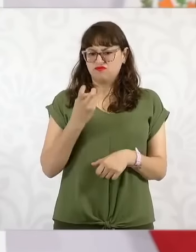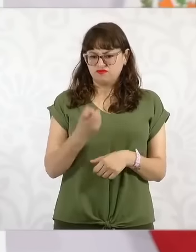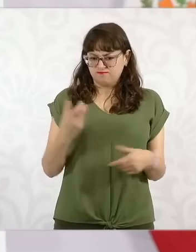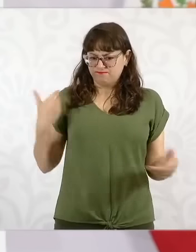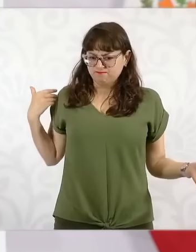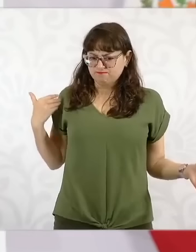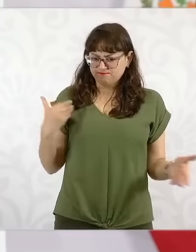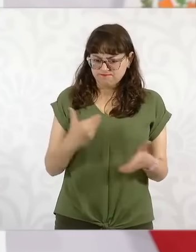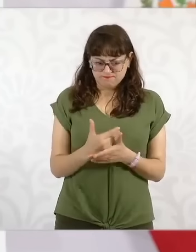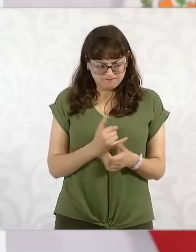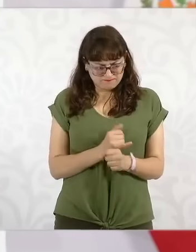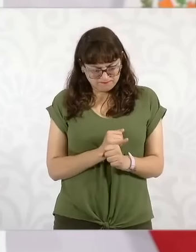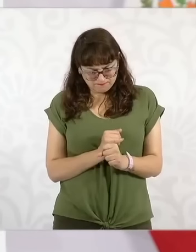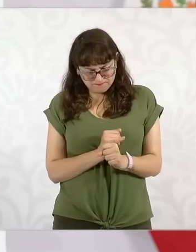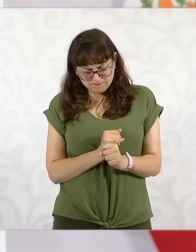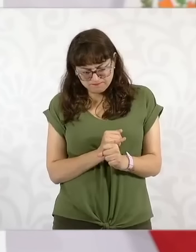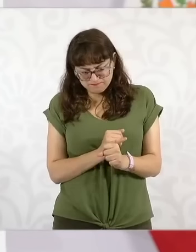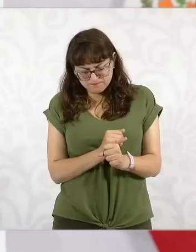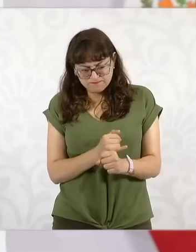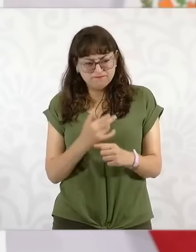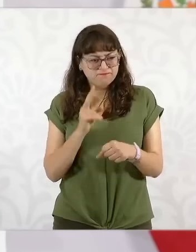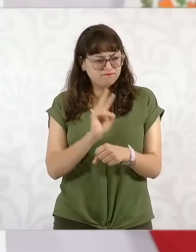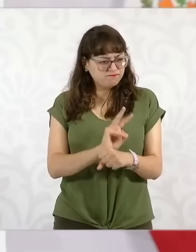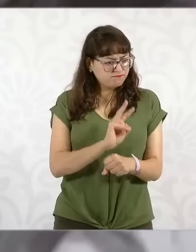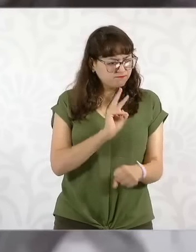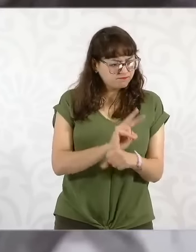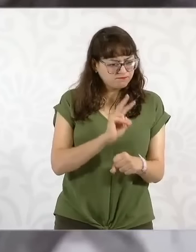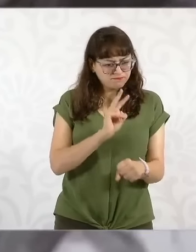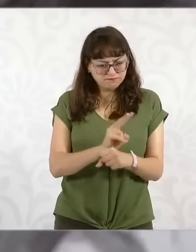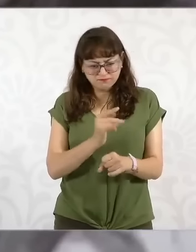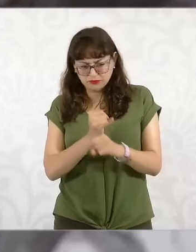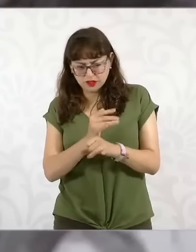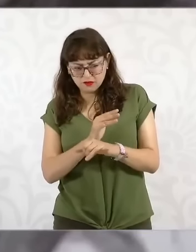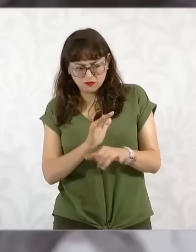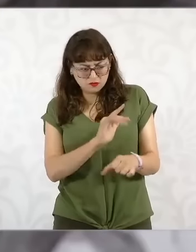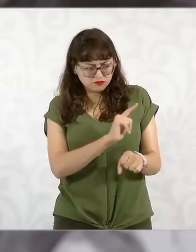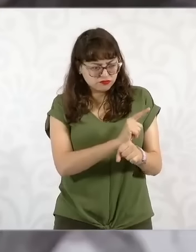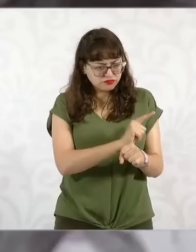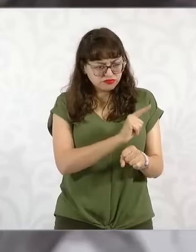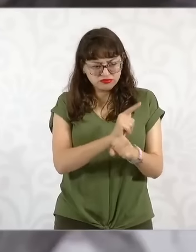de vigilancia, seguimiento técnico, análisis de información, identificación de redes de apoyo